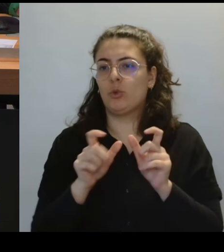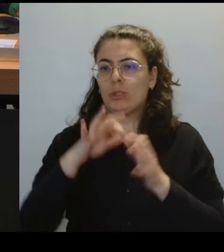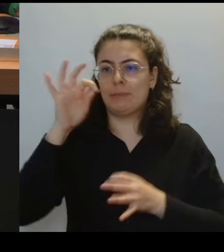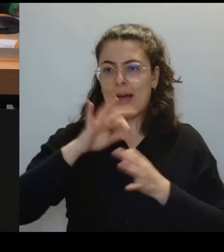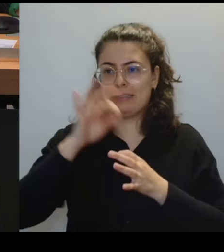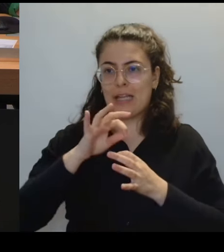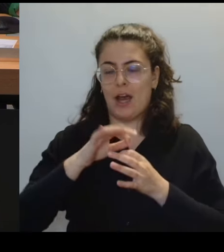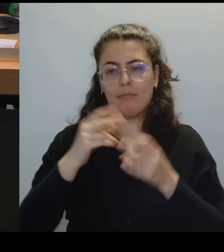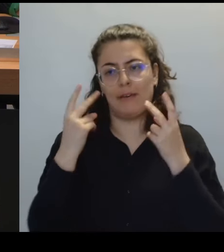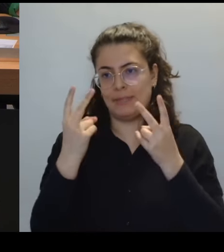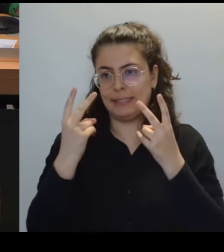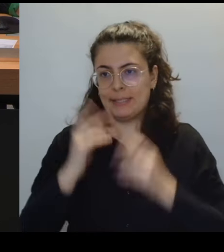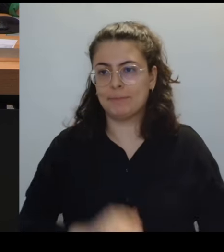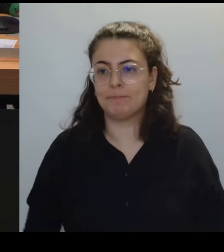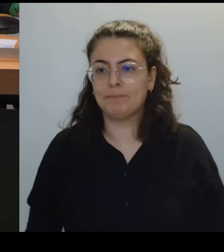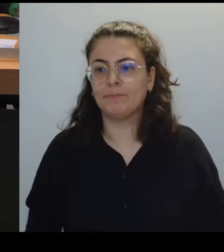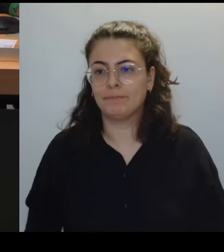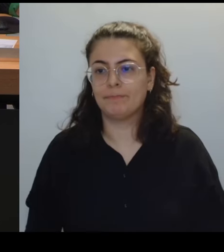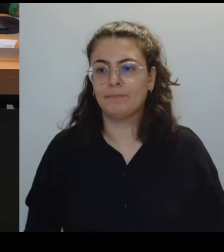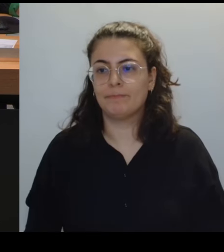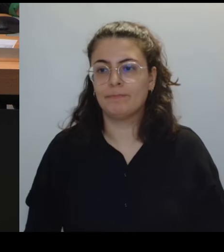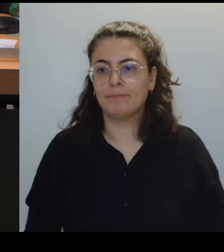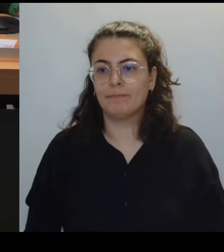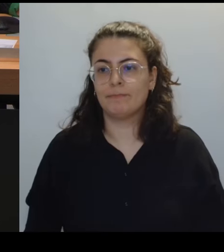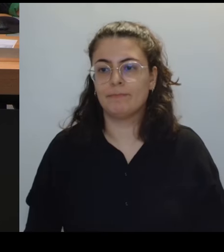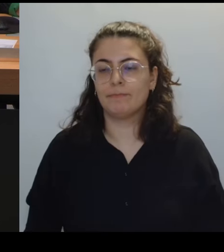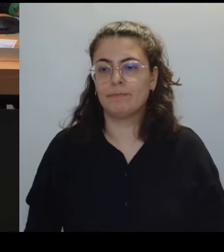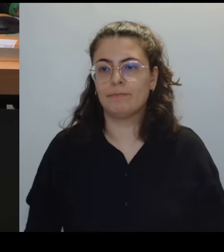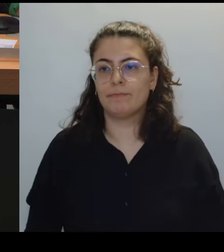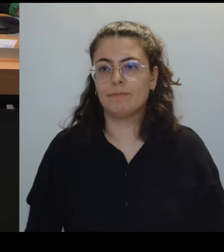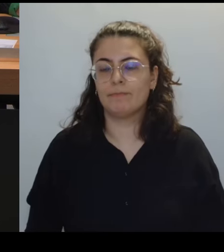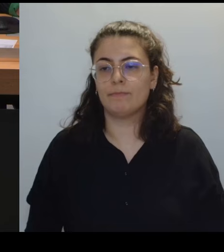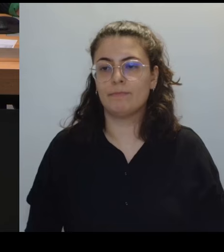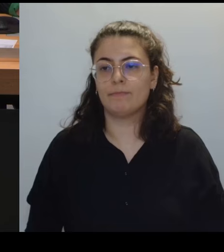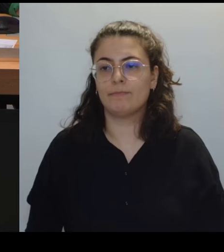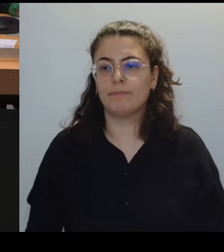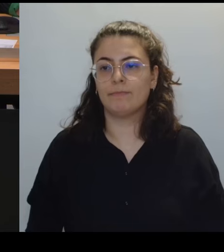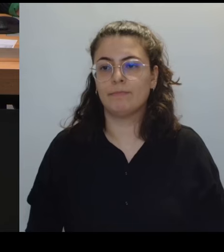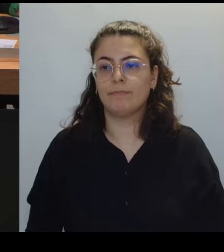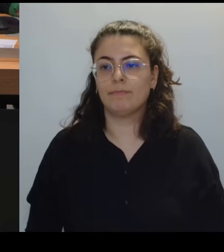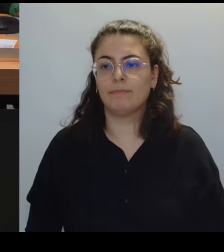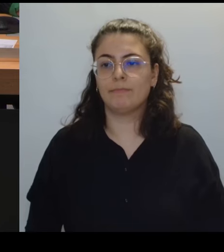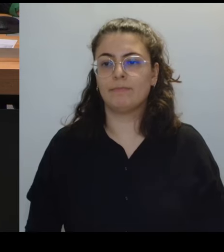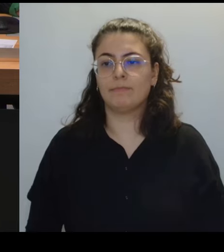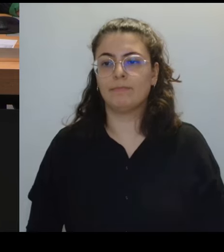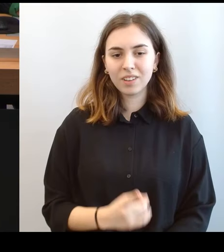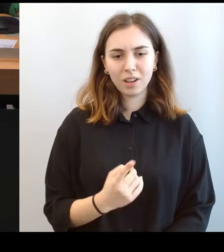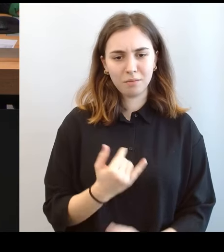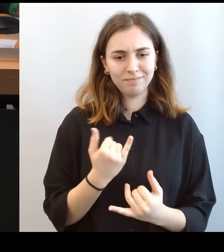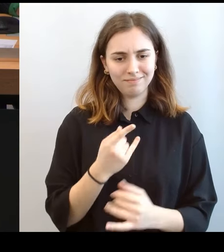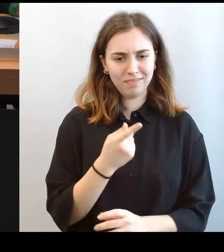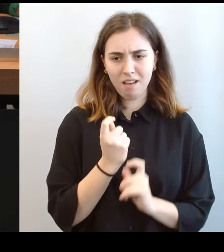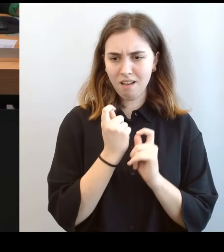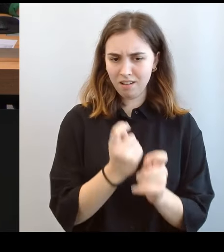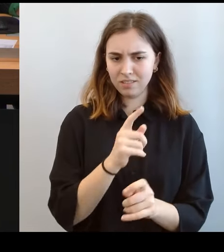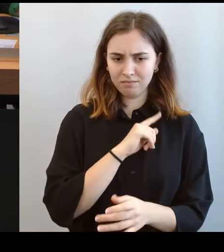Aber beim Lesen des kurzgehaltenen Antrags kann man sich des Eindrucks nicht erwehren, dass die Antragsteller schon